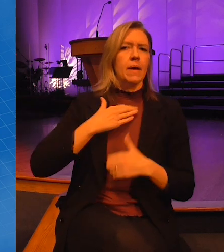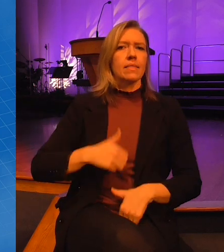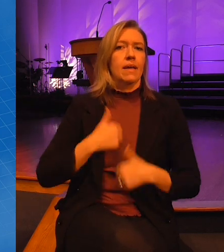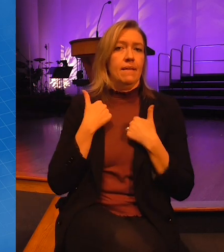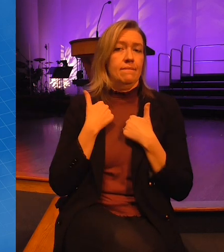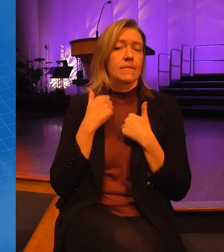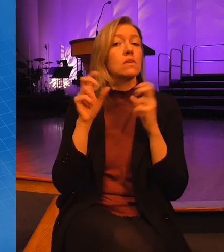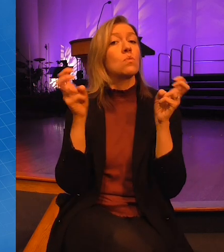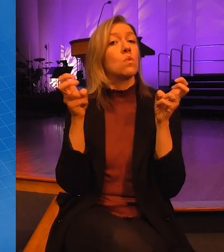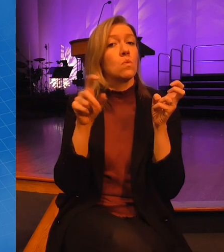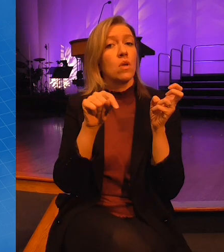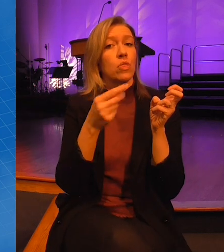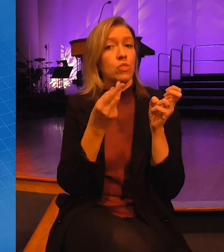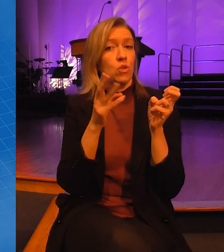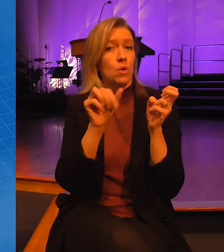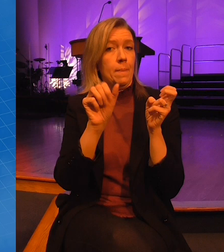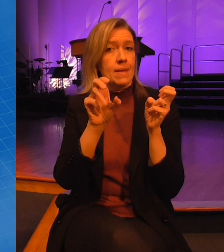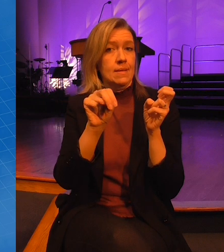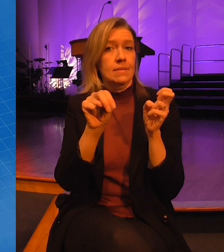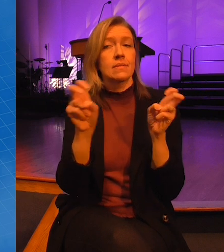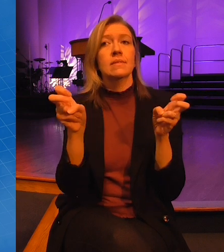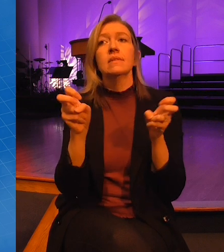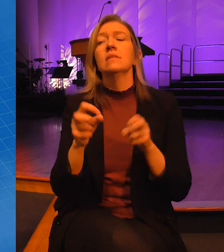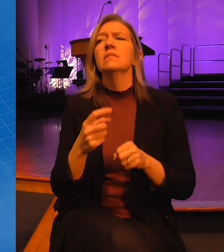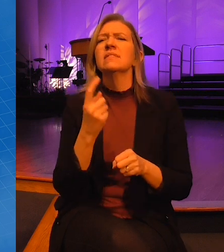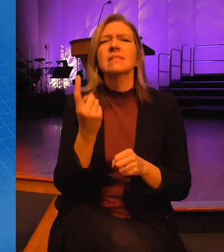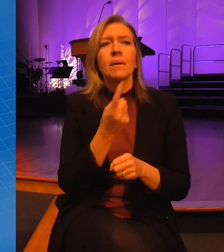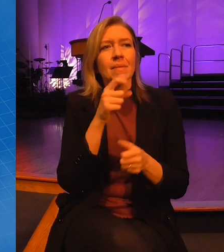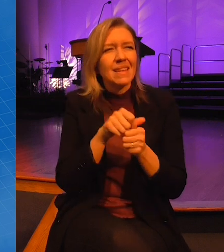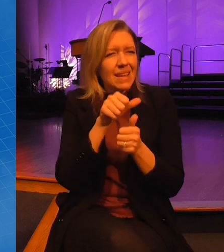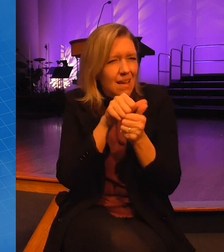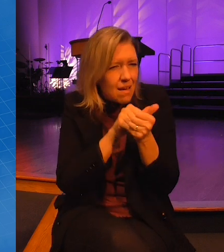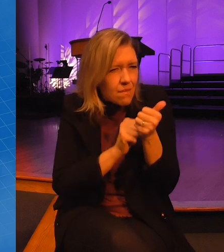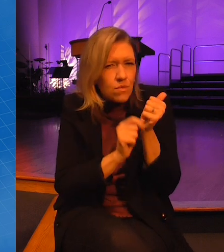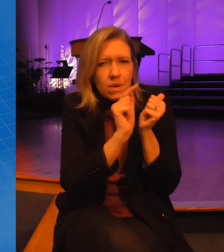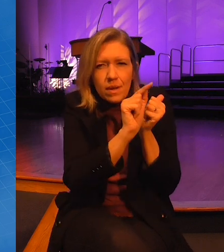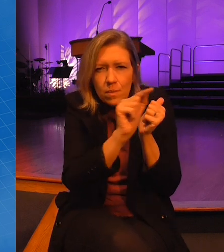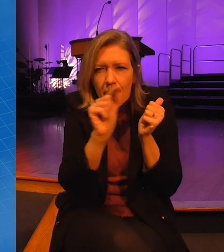dijo que hay algo en cada uno de ustedes que espera y escucha el sonido de lo